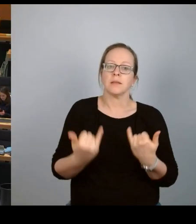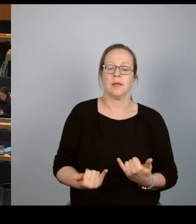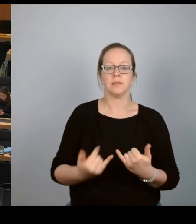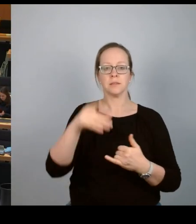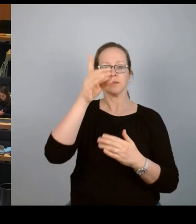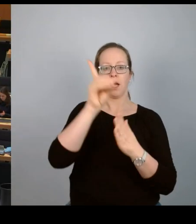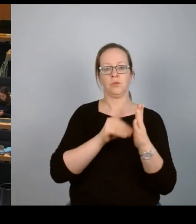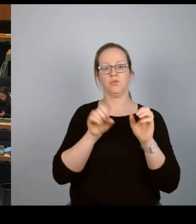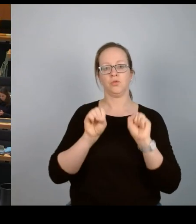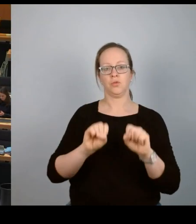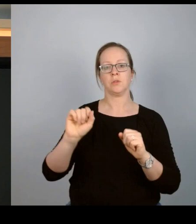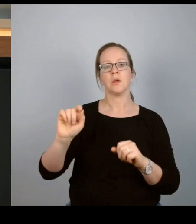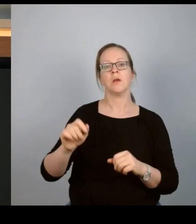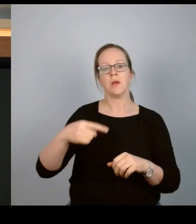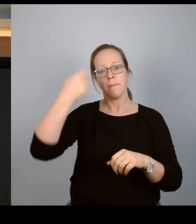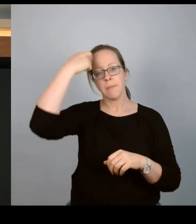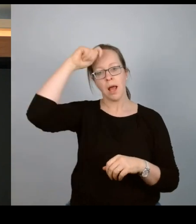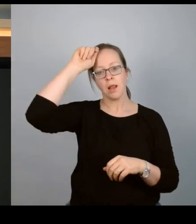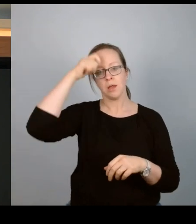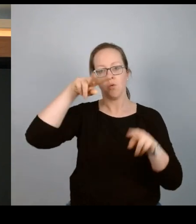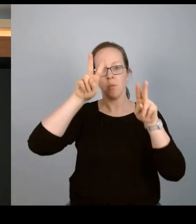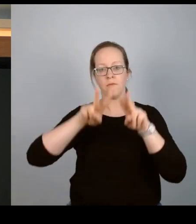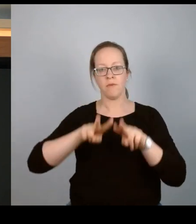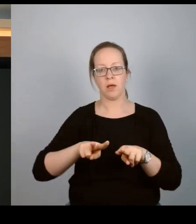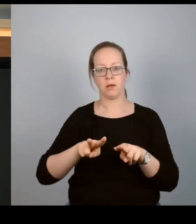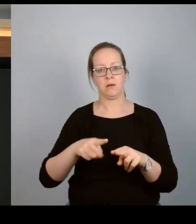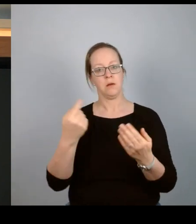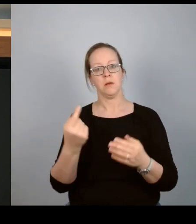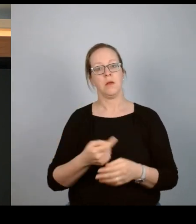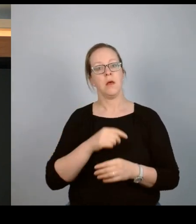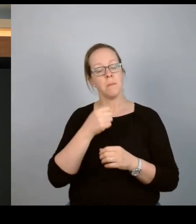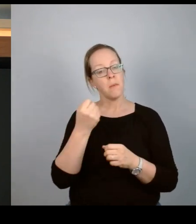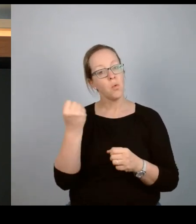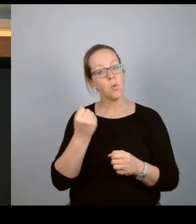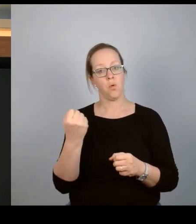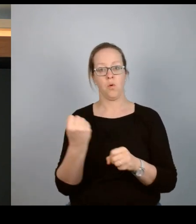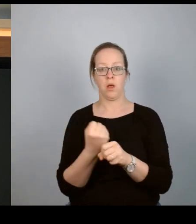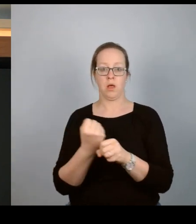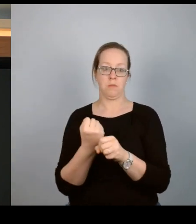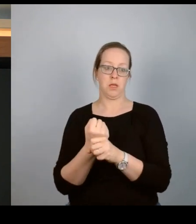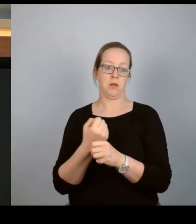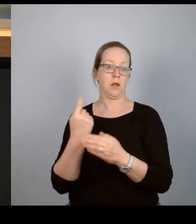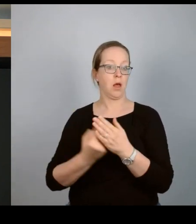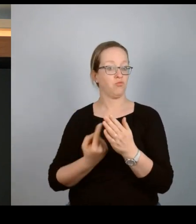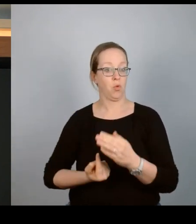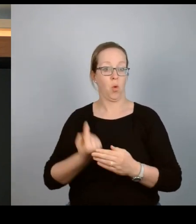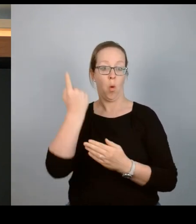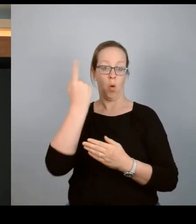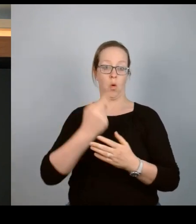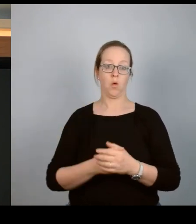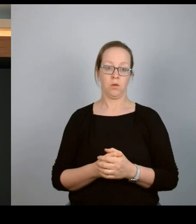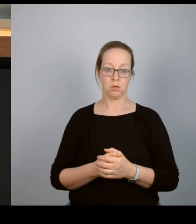(Beifall) Sehr geehrte Damen und Herren, uns ist nicht nur der Datenschutz wichtig, sondern auch die Informationsfreiheit